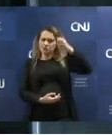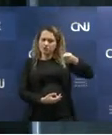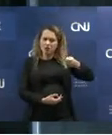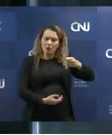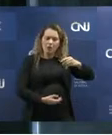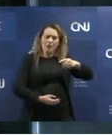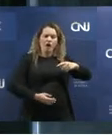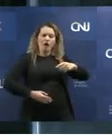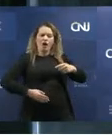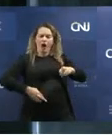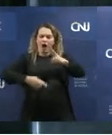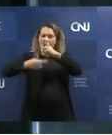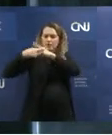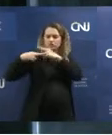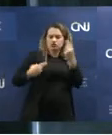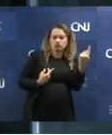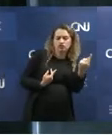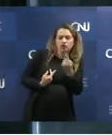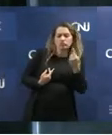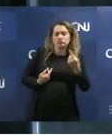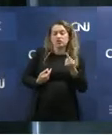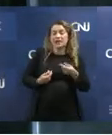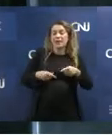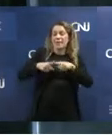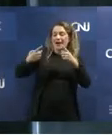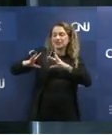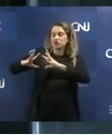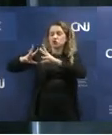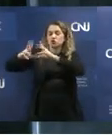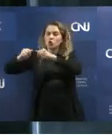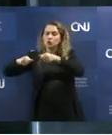em que todos têm a obrigação de zelar pela duração razoável do processo.